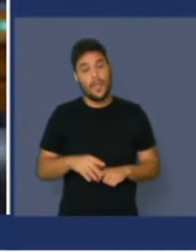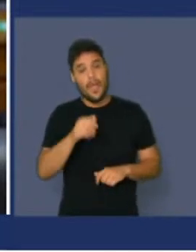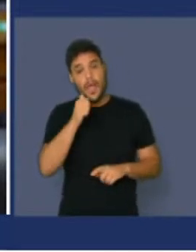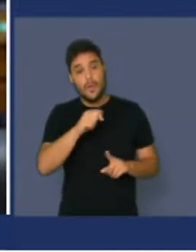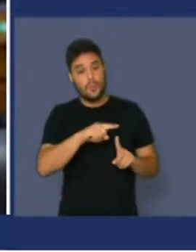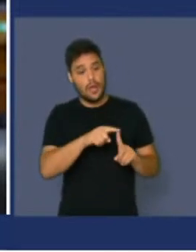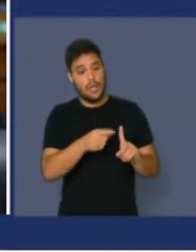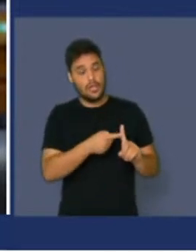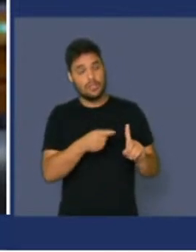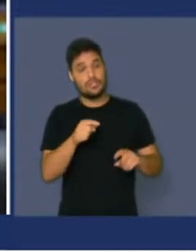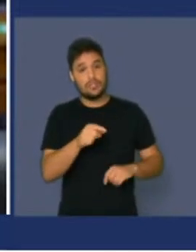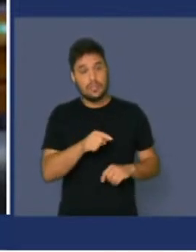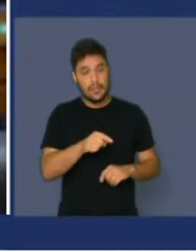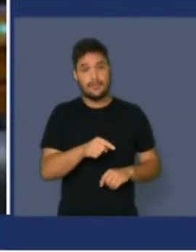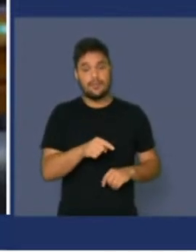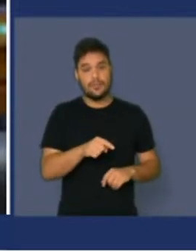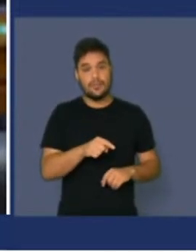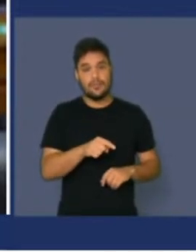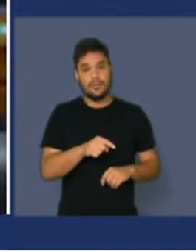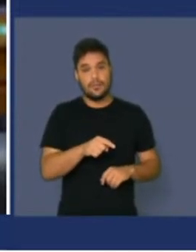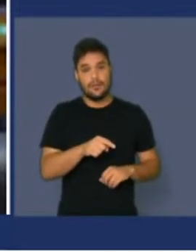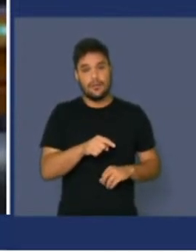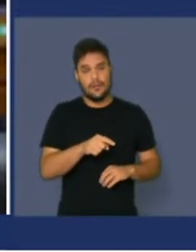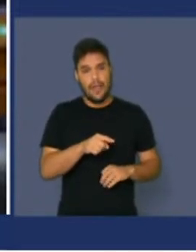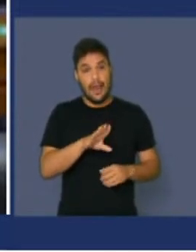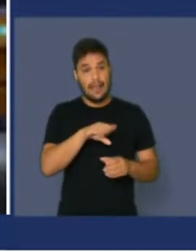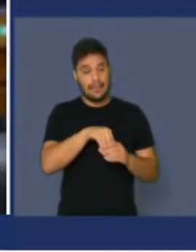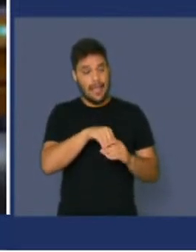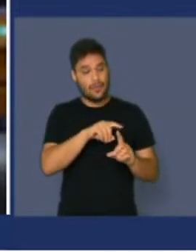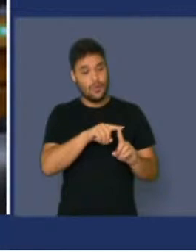PELO CONTRÁRIO, ELA ESTÁ NO SEU VENTRE COM O FUTURO DA NOSSA NAÇÃO, É PRECISO TER